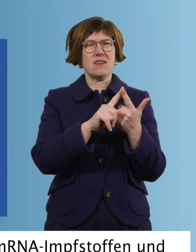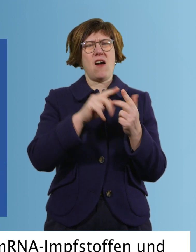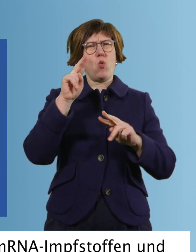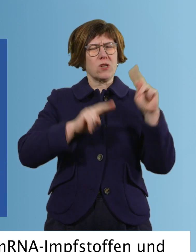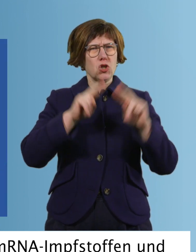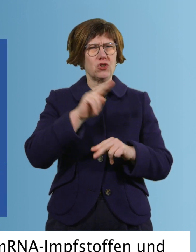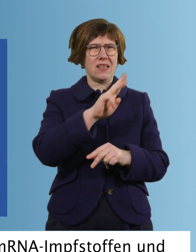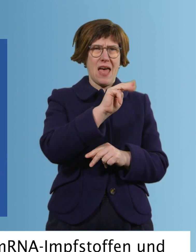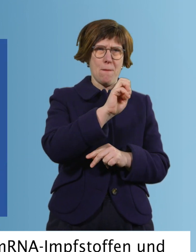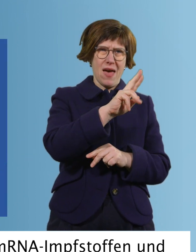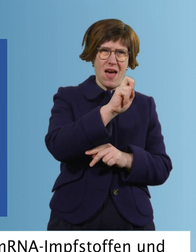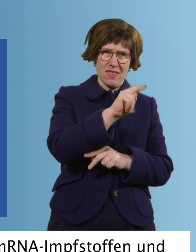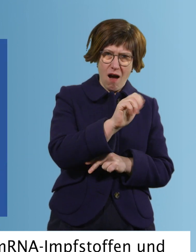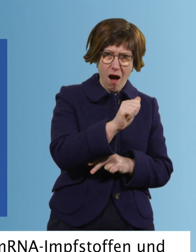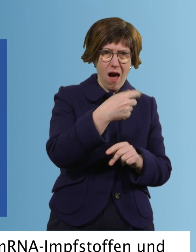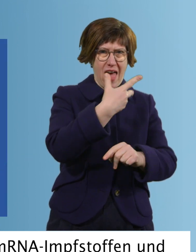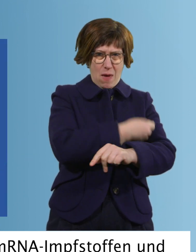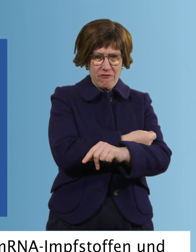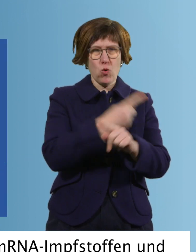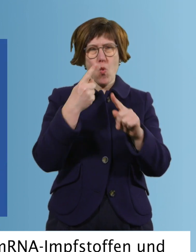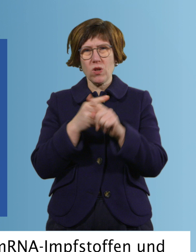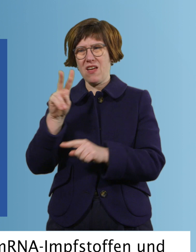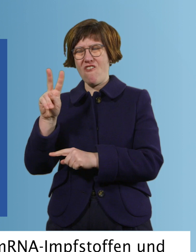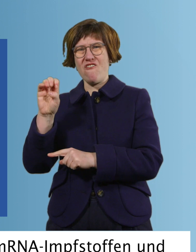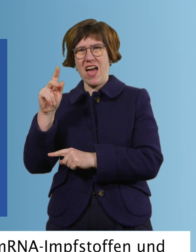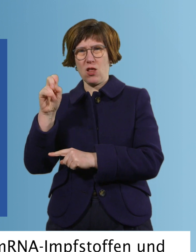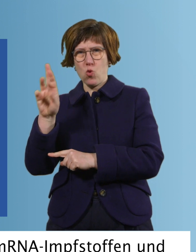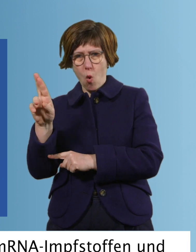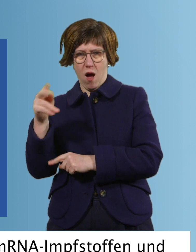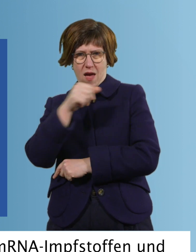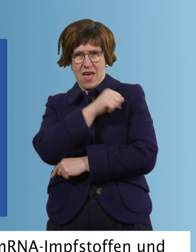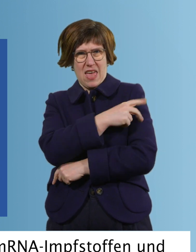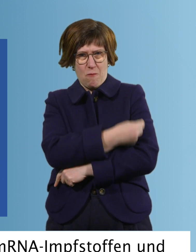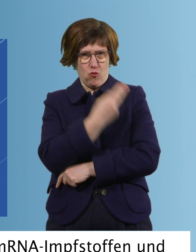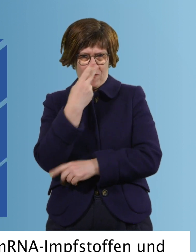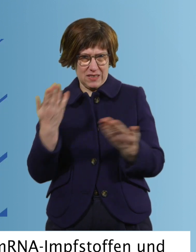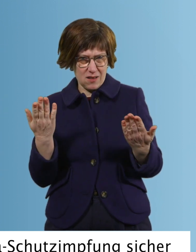Unterschiede zwischen mRNA-Impfstoffen und Vektorimpfstoffen